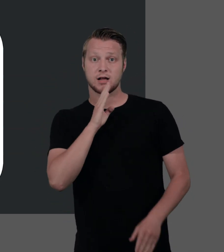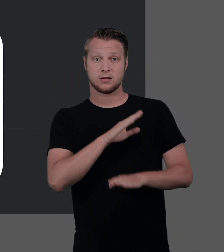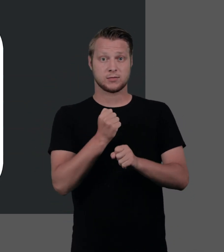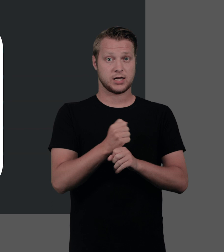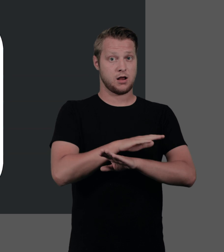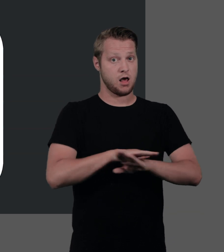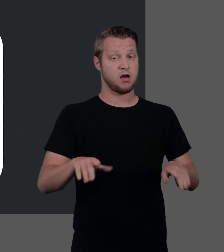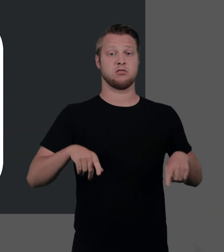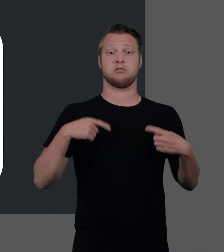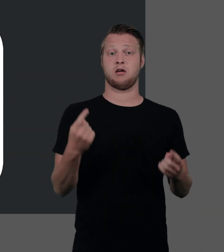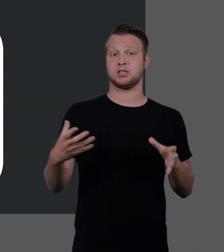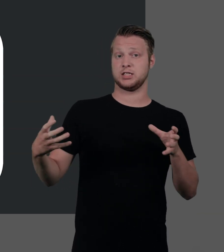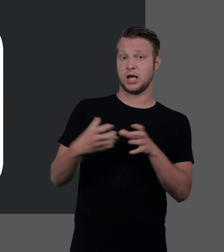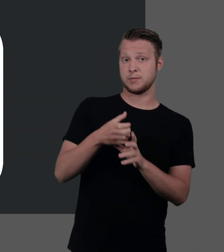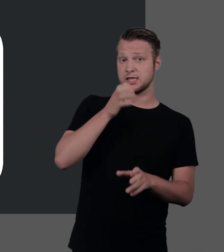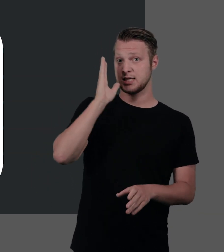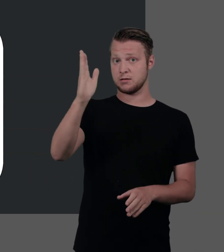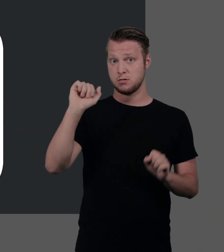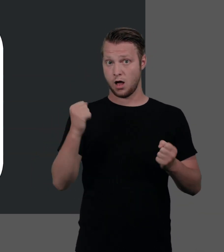Je kunt na het werk iets drinken met ze.